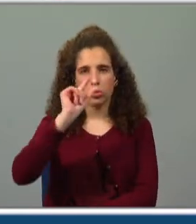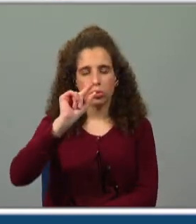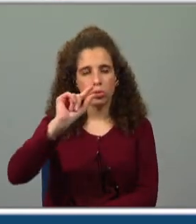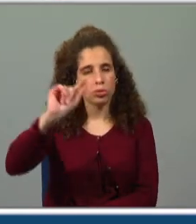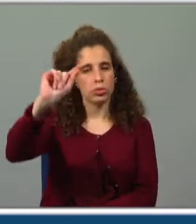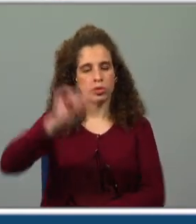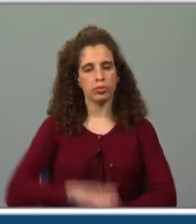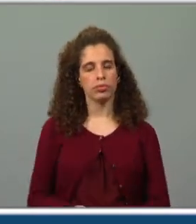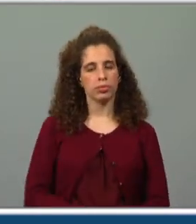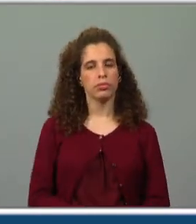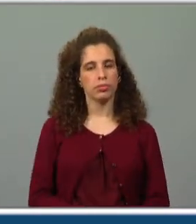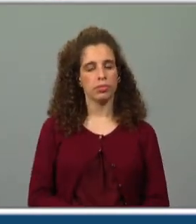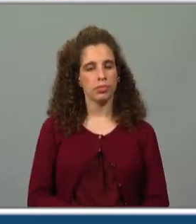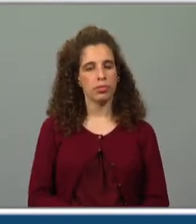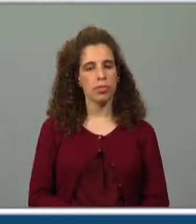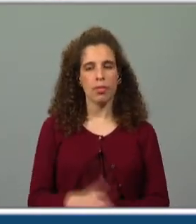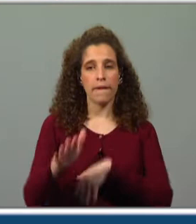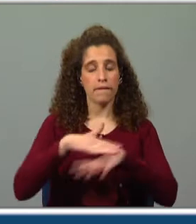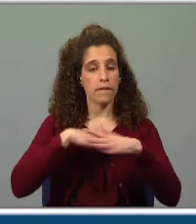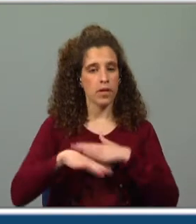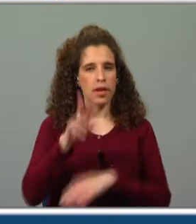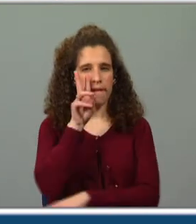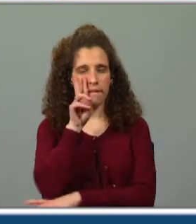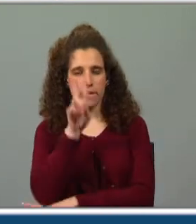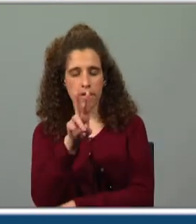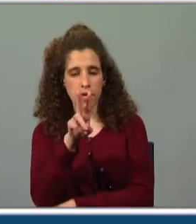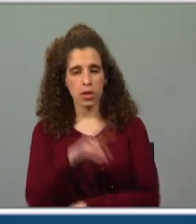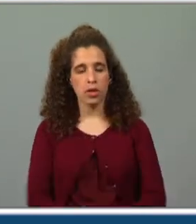longe fazendo então observação temos uma 遠處觀察然後我們有一個